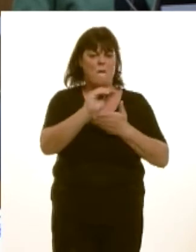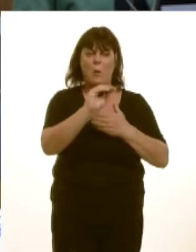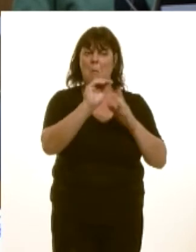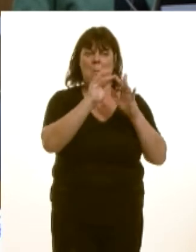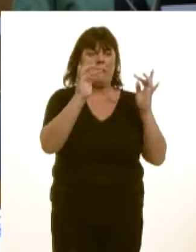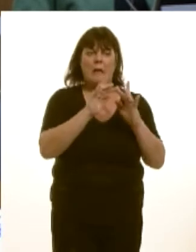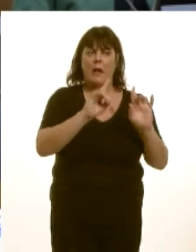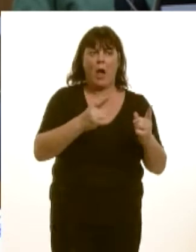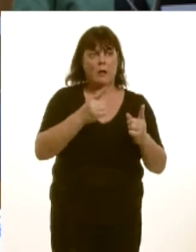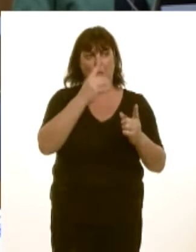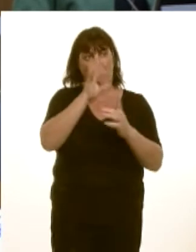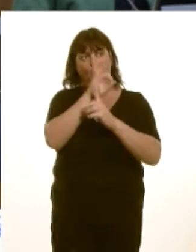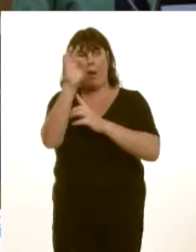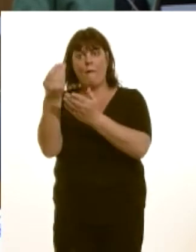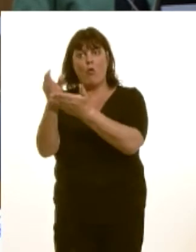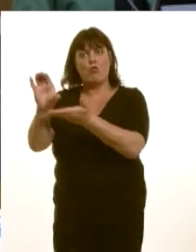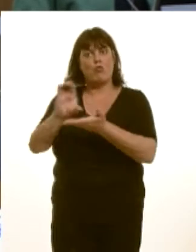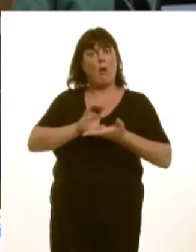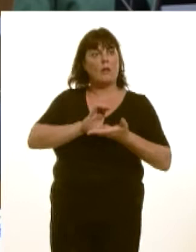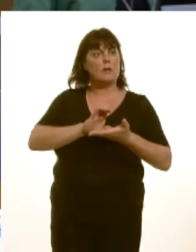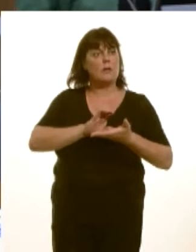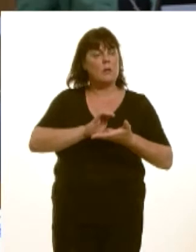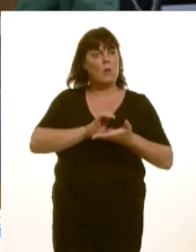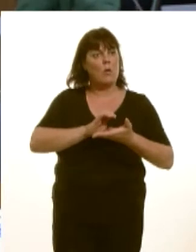gan ganran uchel iawn—dros 90%—o bobl Cymru fynediad i fand eang.